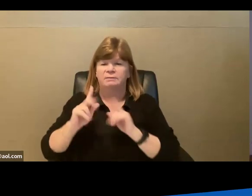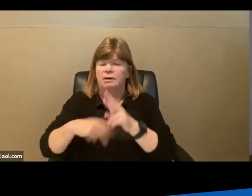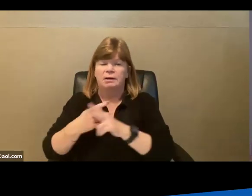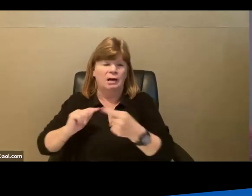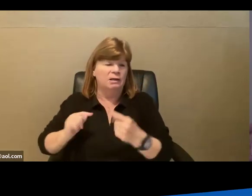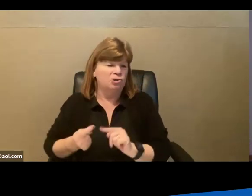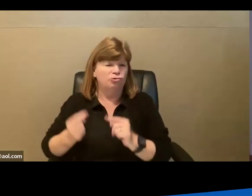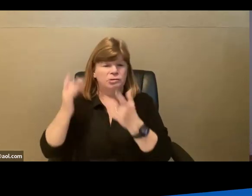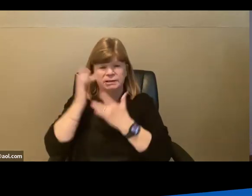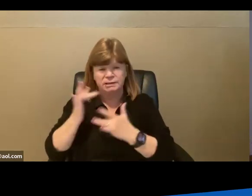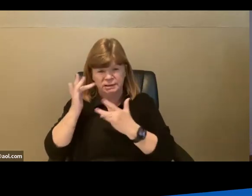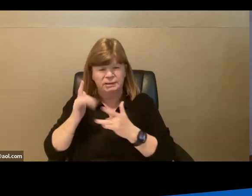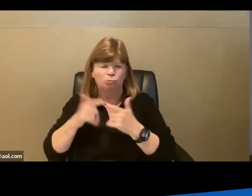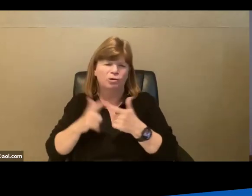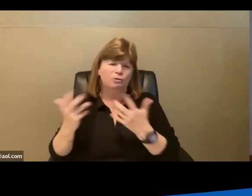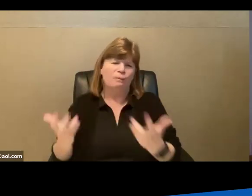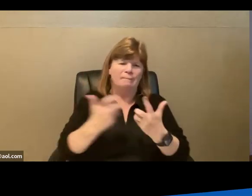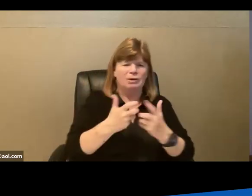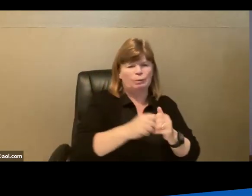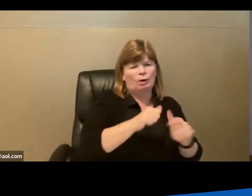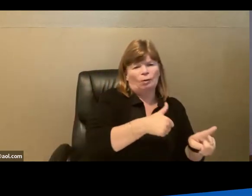enfermedad, te emparejarán con una madre joven con un tipo diferente.